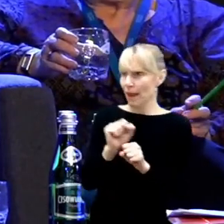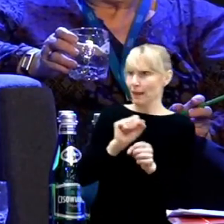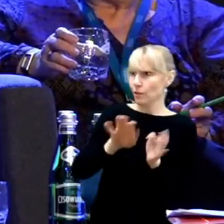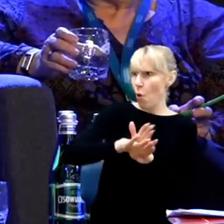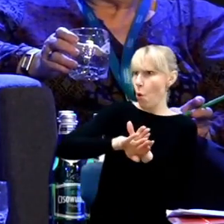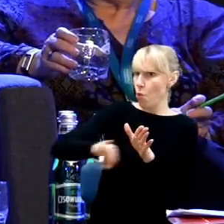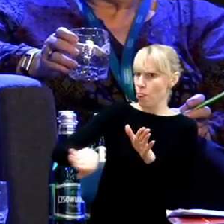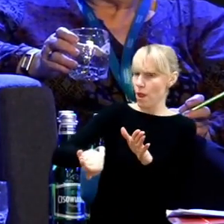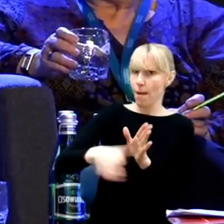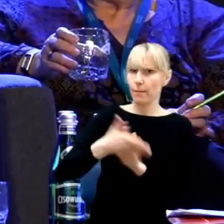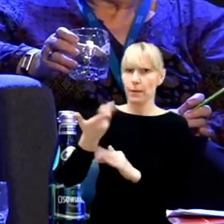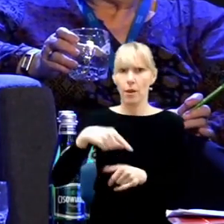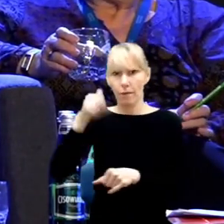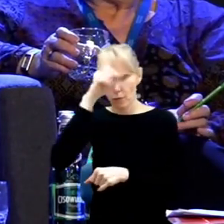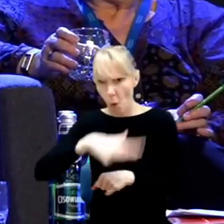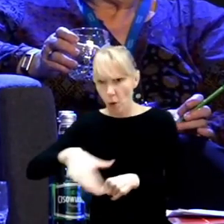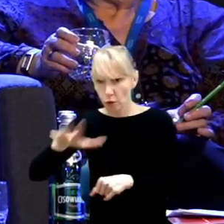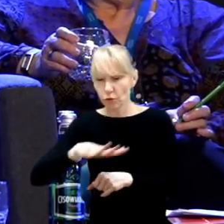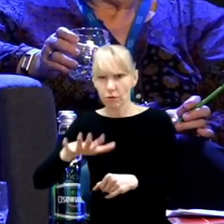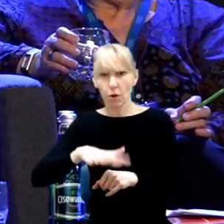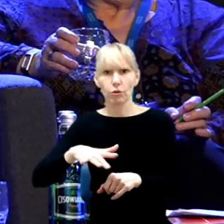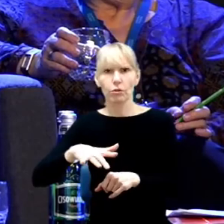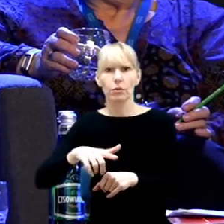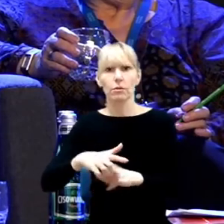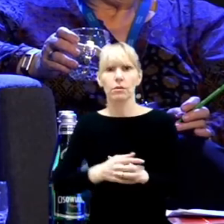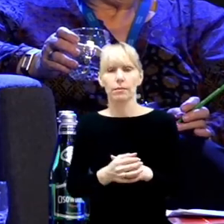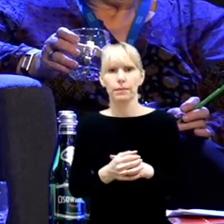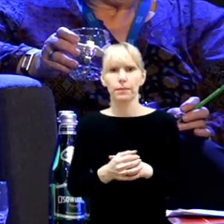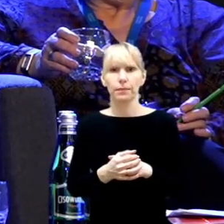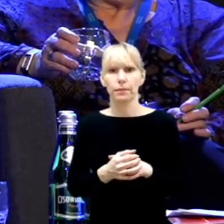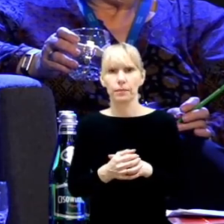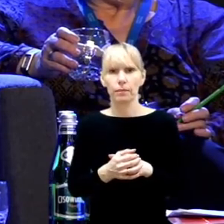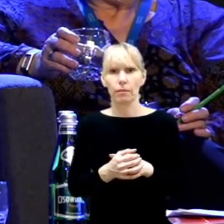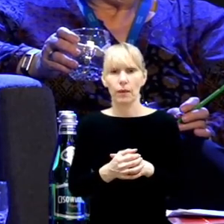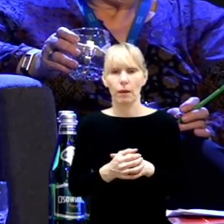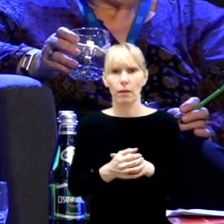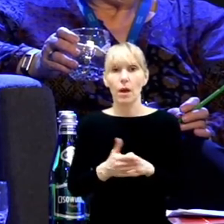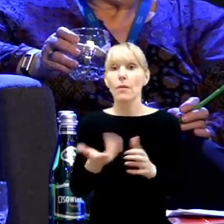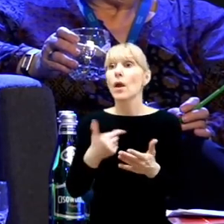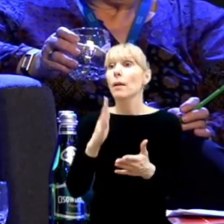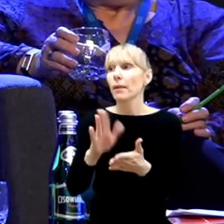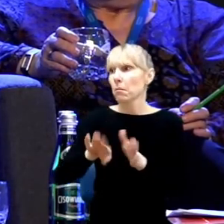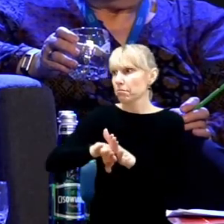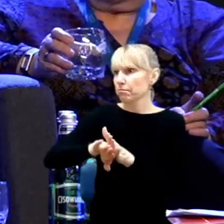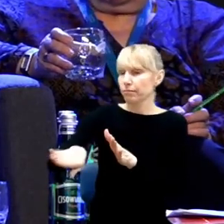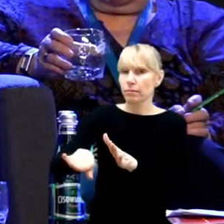w społeczności lokalnej, bo jak będą odrębnym bytem, to przegrają najbliższe wybory.